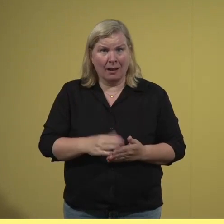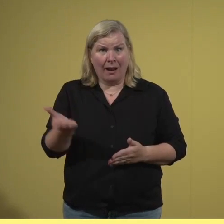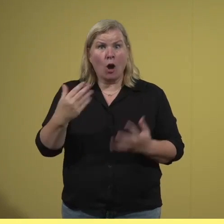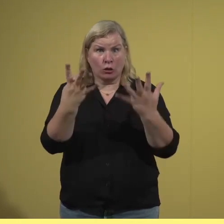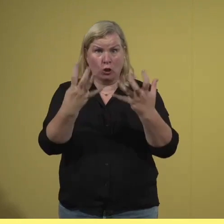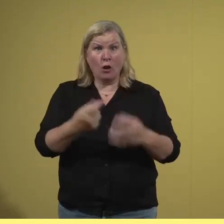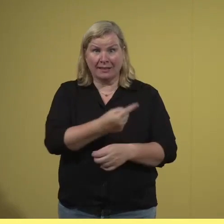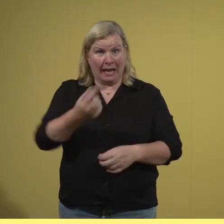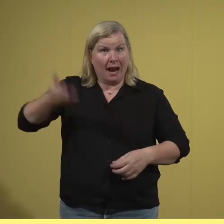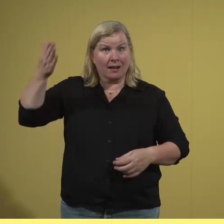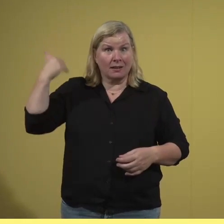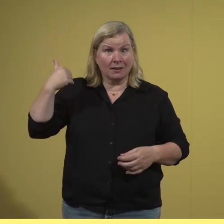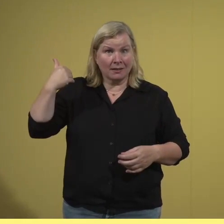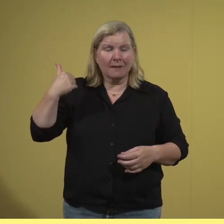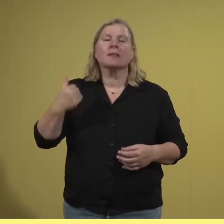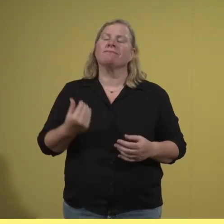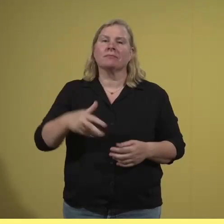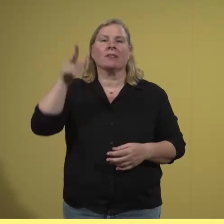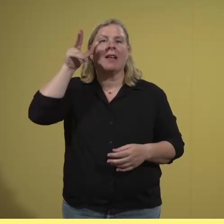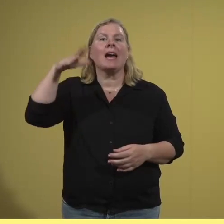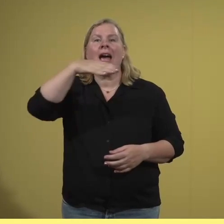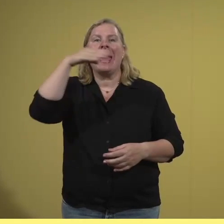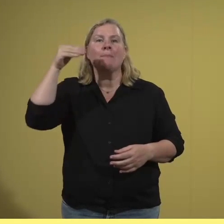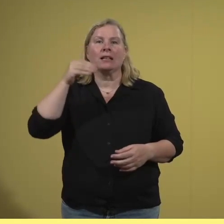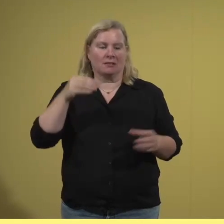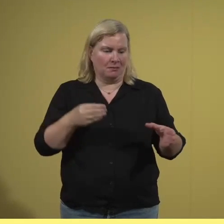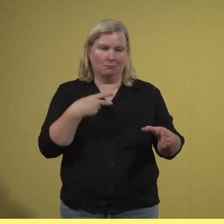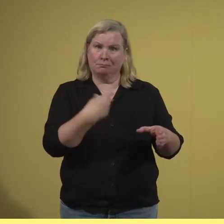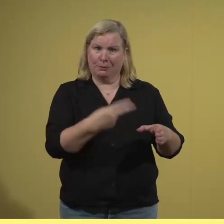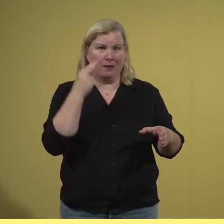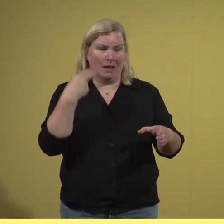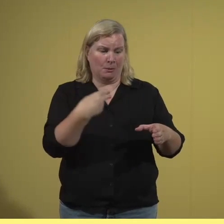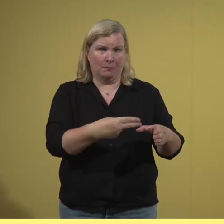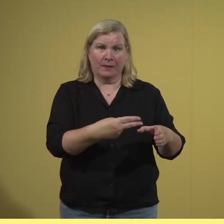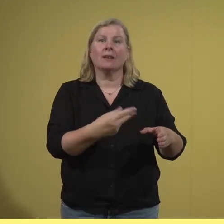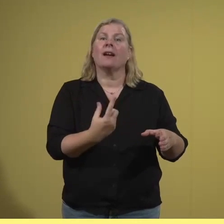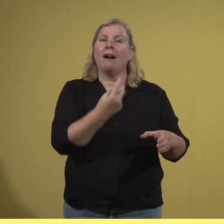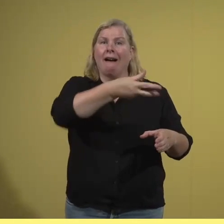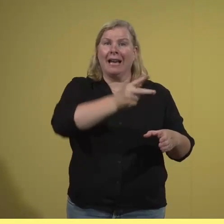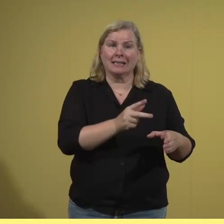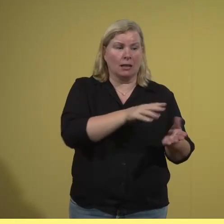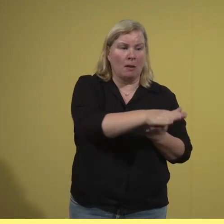Kinder der Neunziger-Jahre kennen ihn noch. Und den hat man ja auch immer: Ein Drittel verbrauchen, ein Drittel verschenken, ein Drittel aufheben.